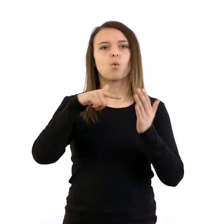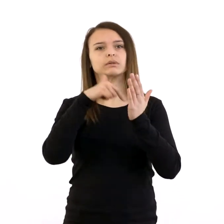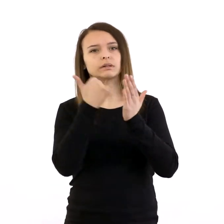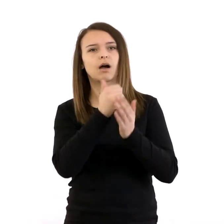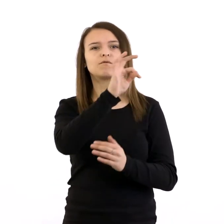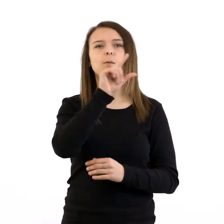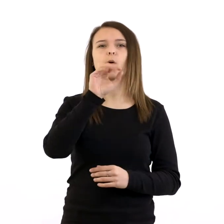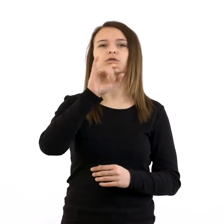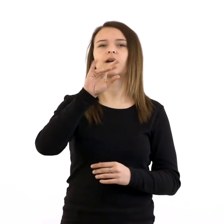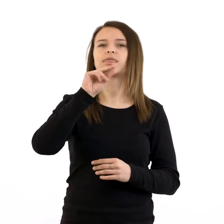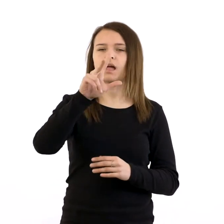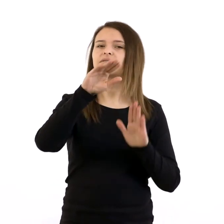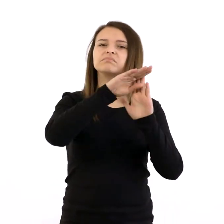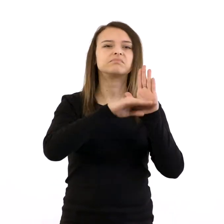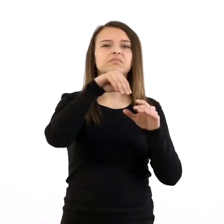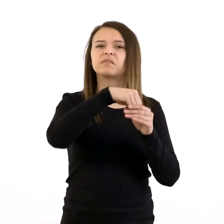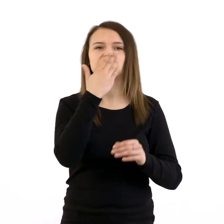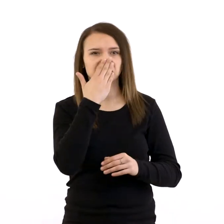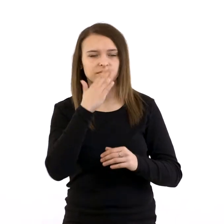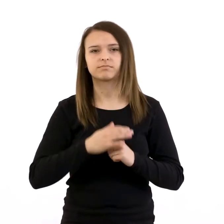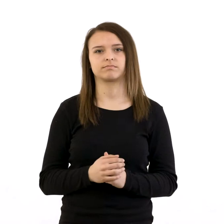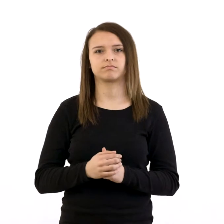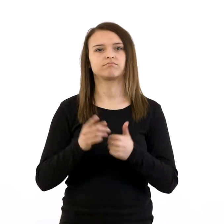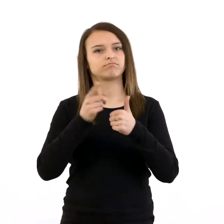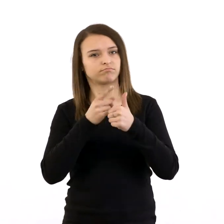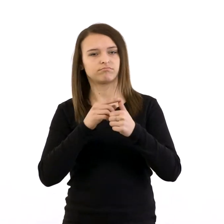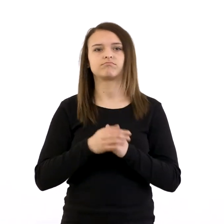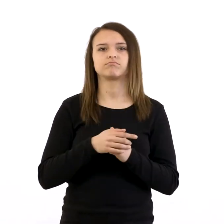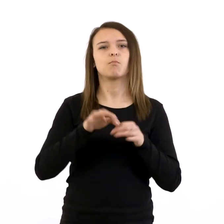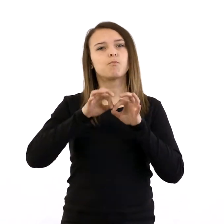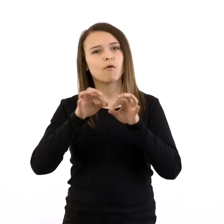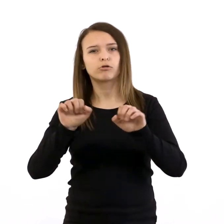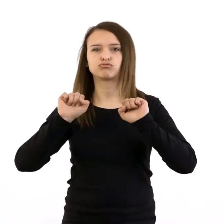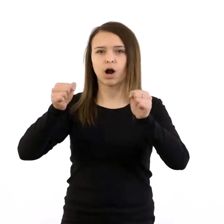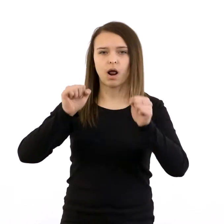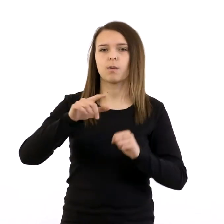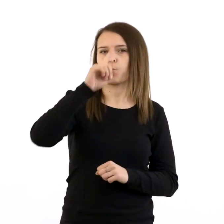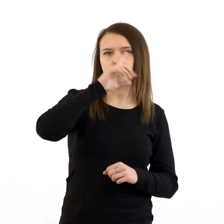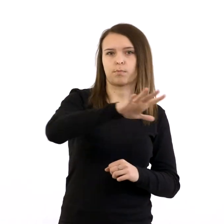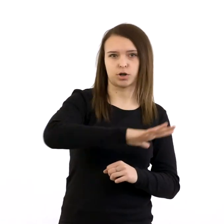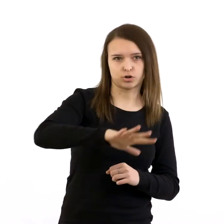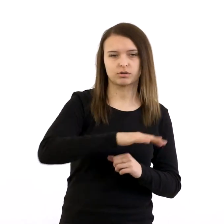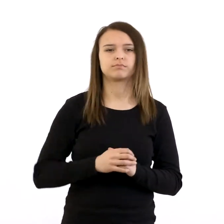Ustawa o pożytku reguluje zasady: prowadzenia działalności pożytku publicznego,